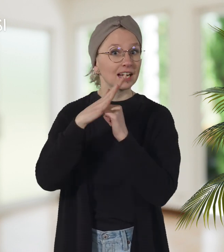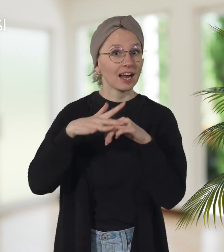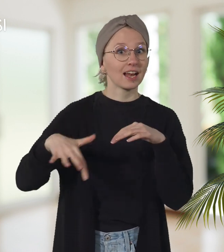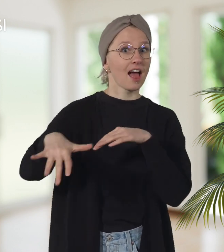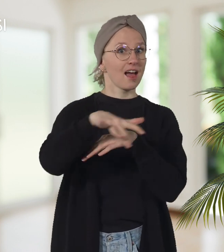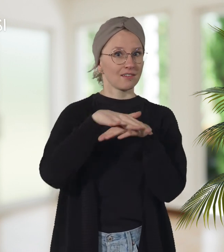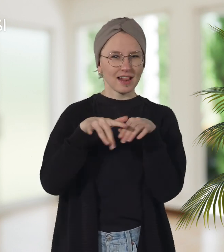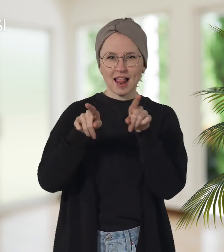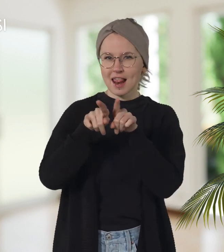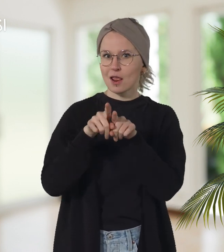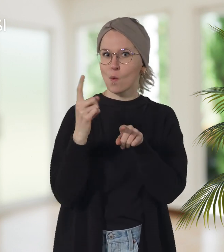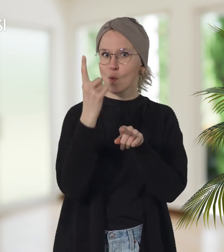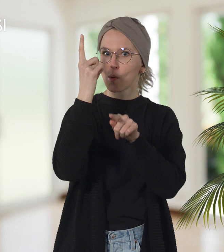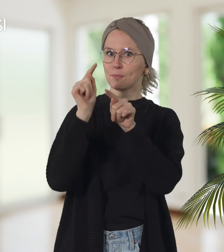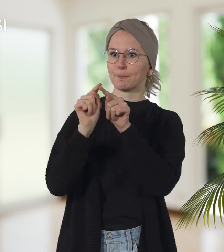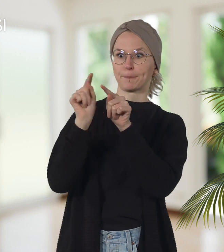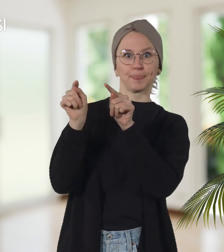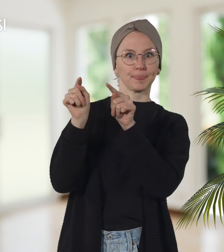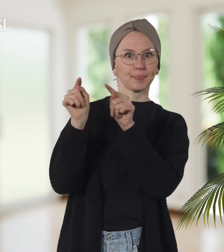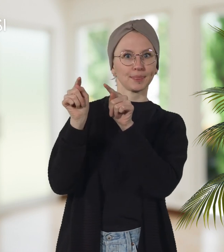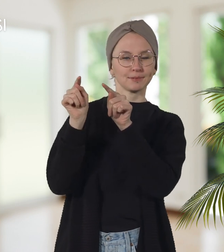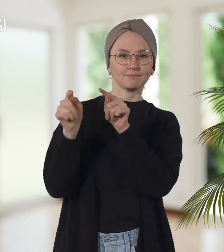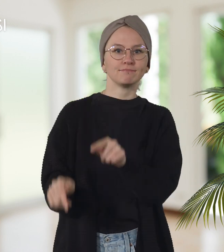joka järjestetään Siilinjärvellä lähellä Kuopiota.